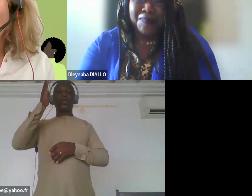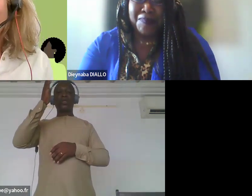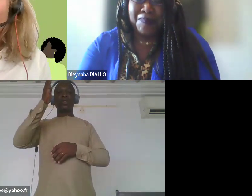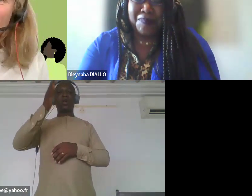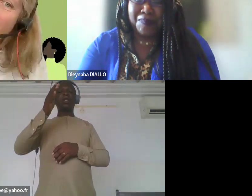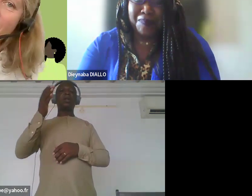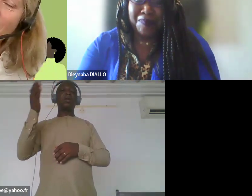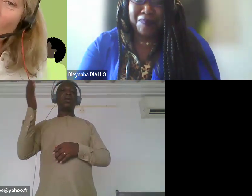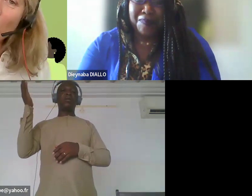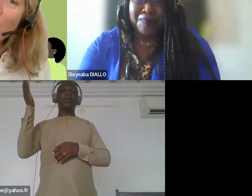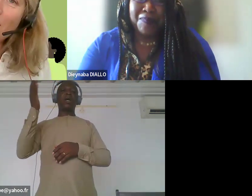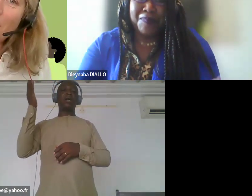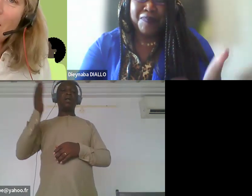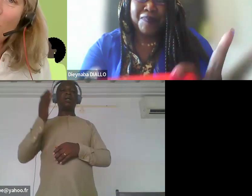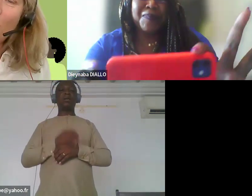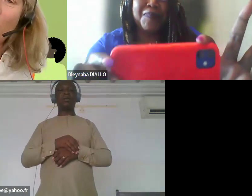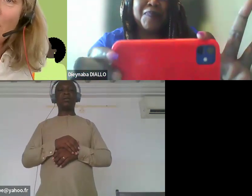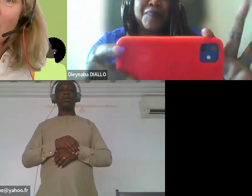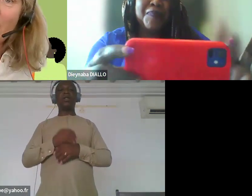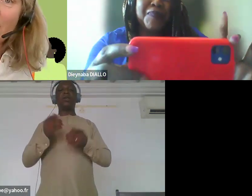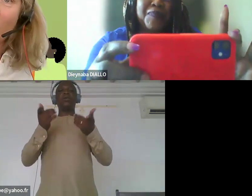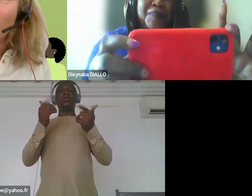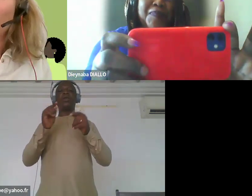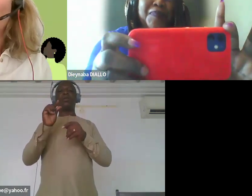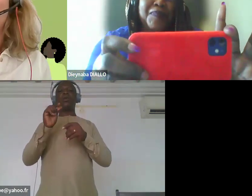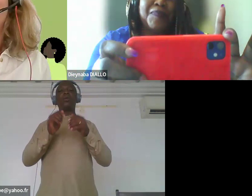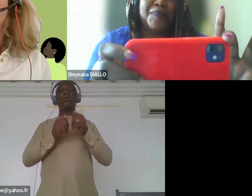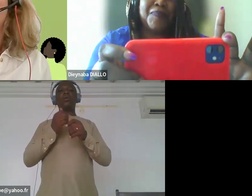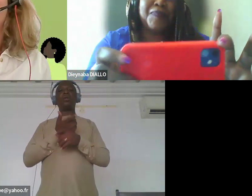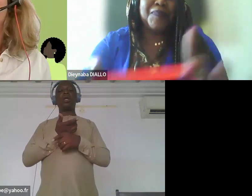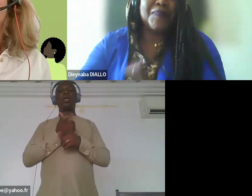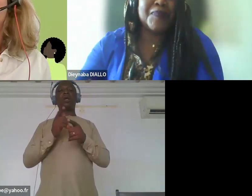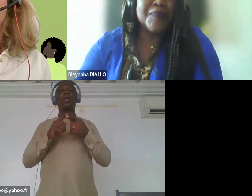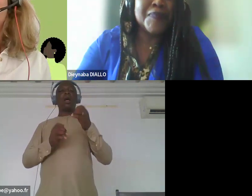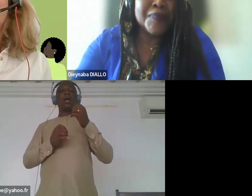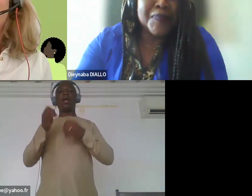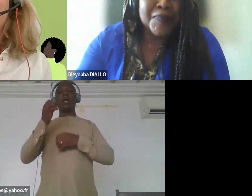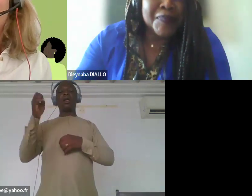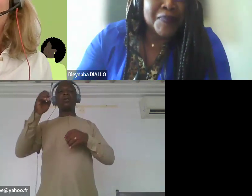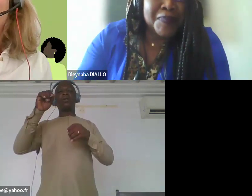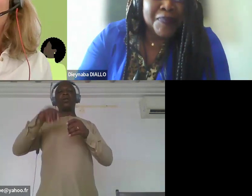panéliste nous vient d'un petit peu plus à l'est que le Rwanda